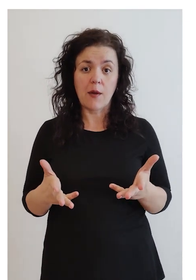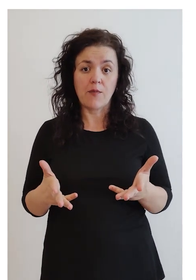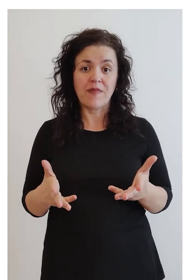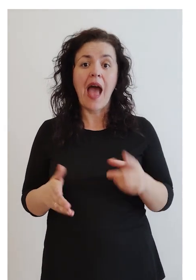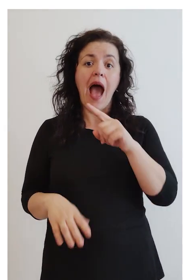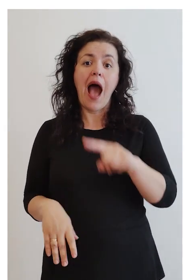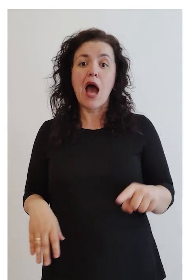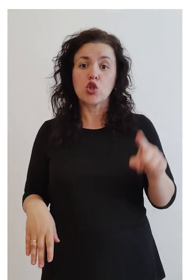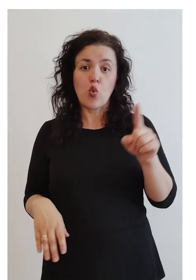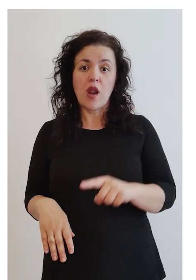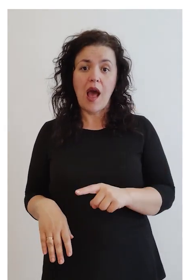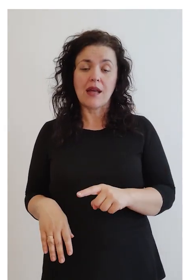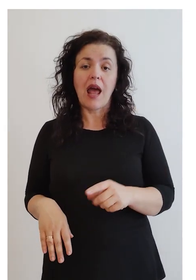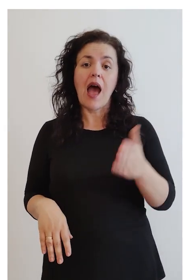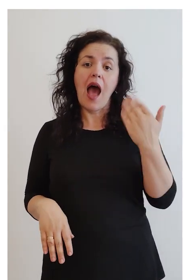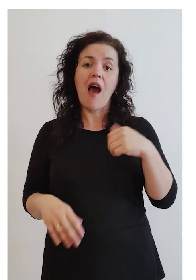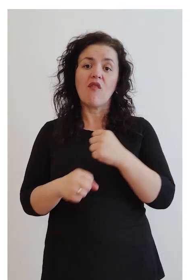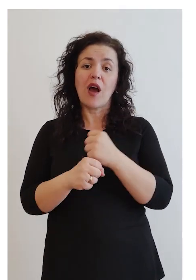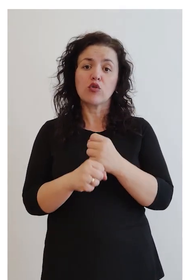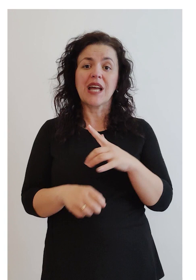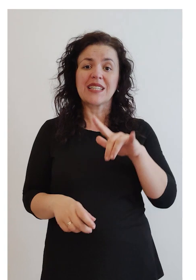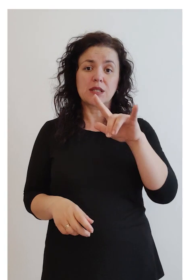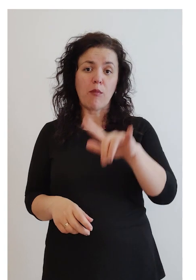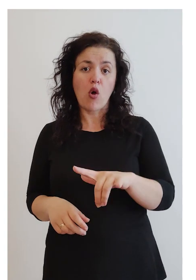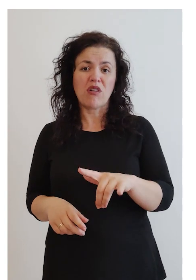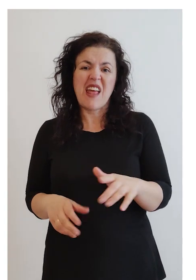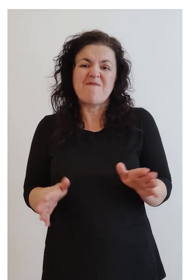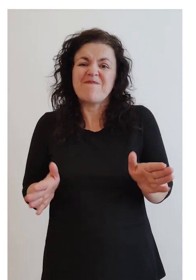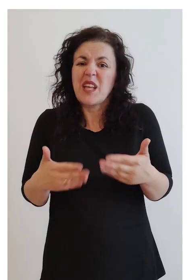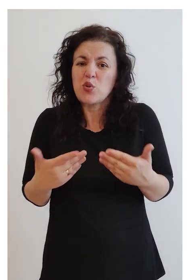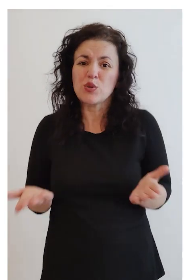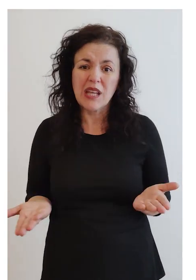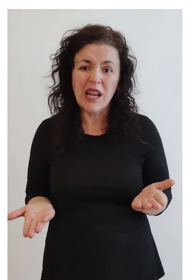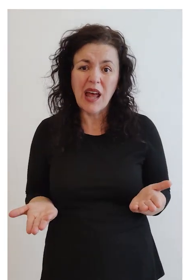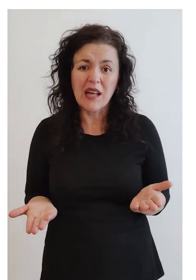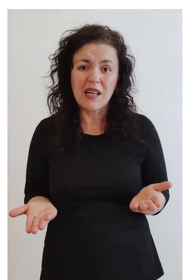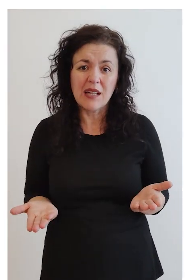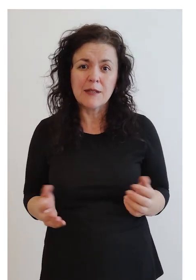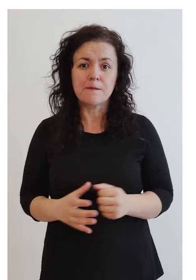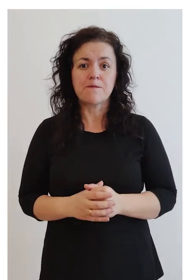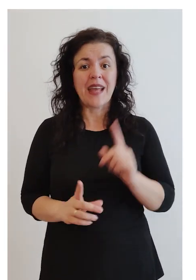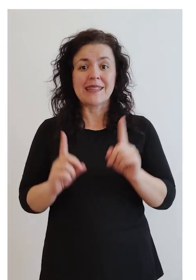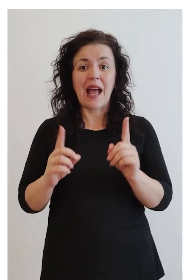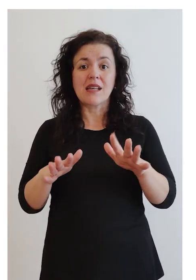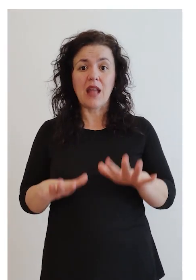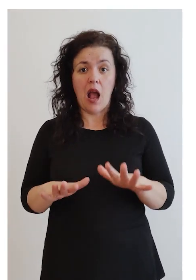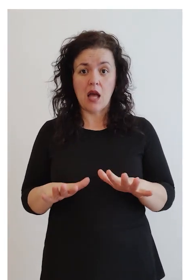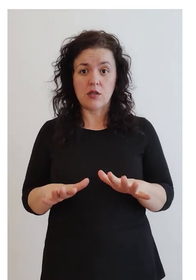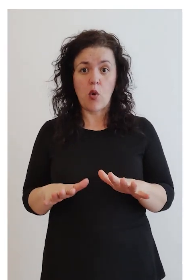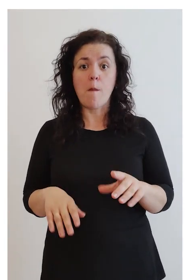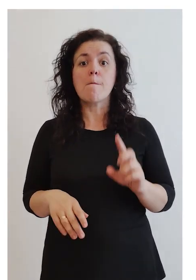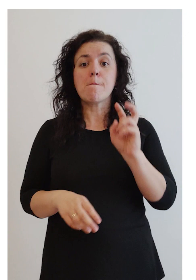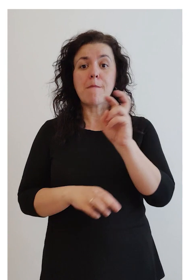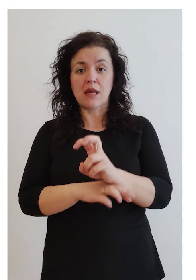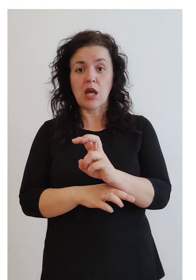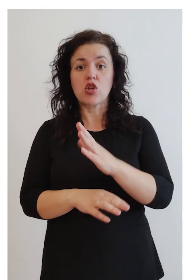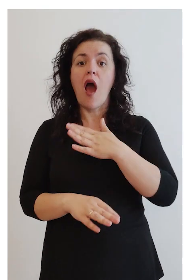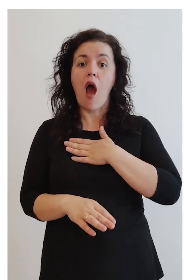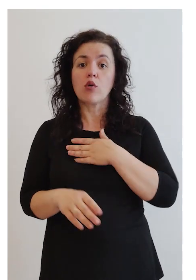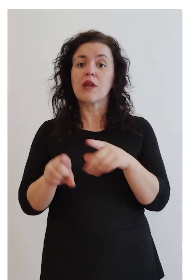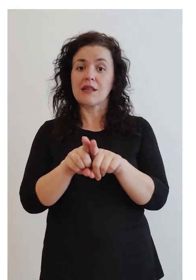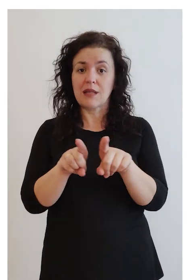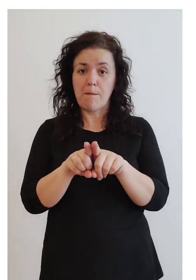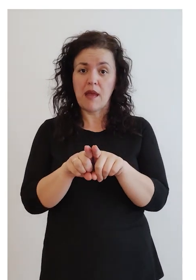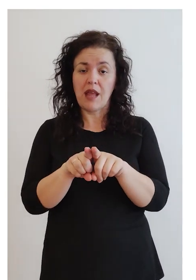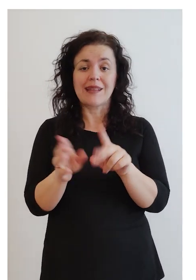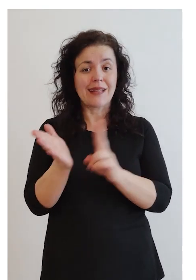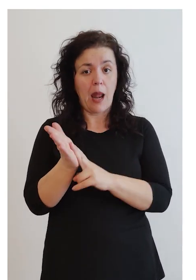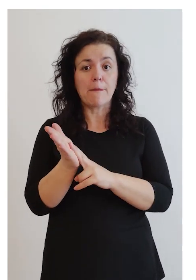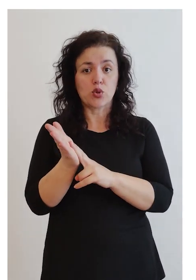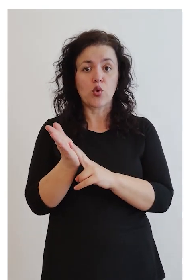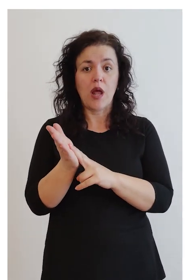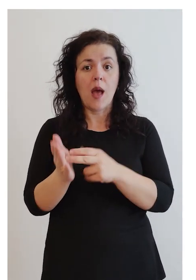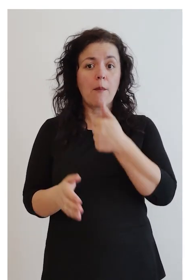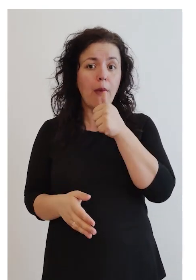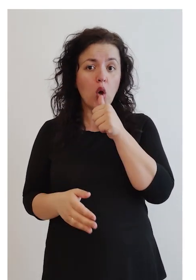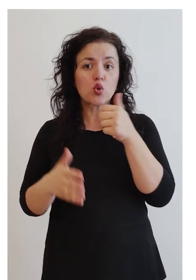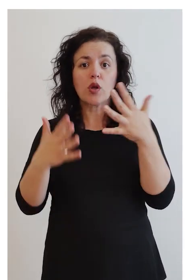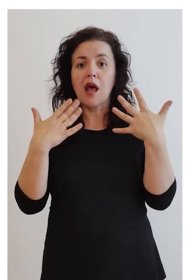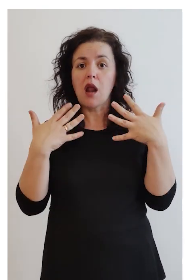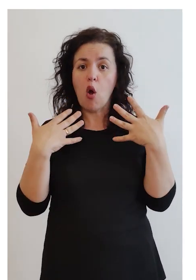Dacă este cazul, pasagerii au, de asemenea, dreptul la băuturi răcoritoare, comunicare și cazare, așa cum este descris mai jos.